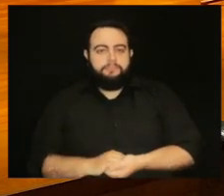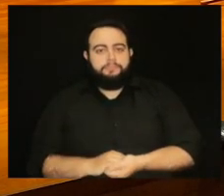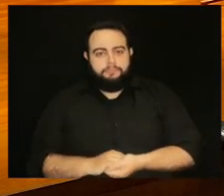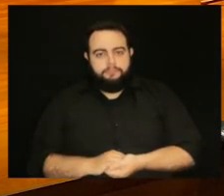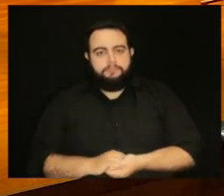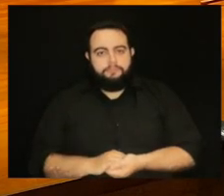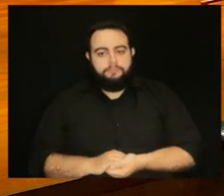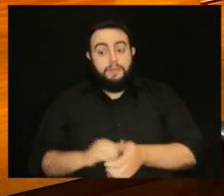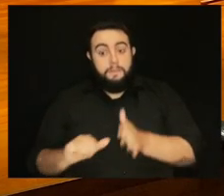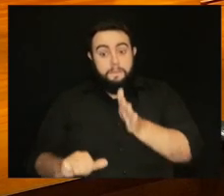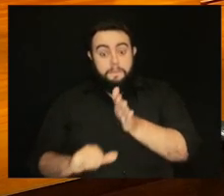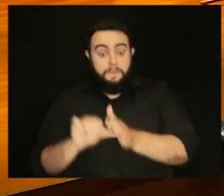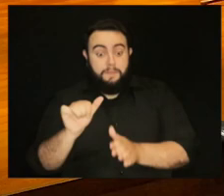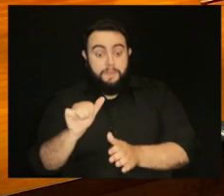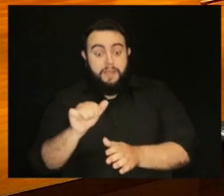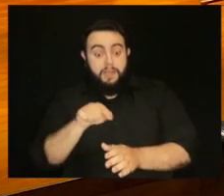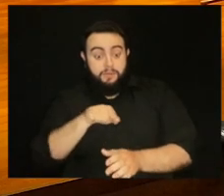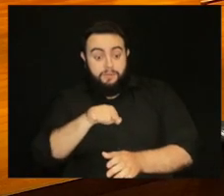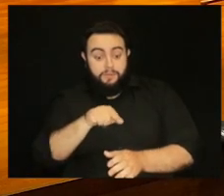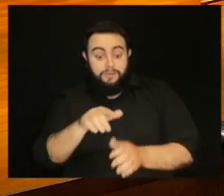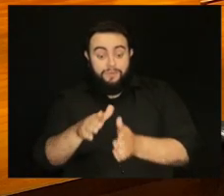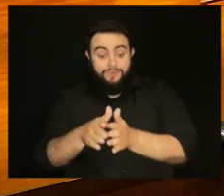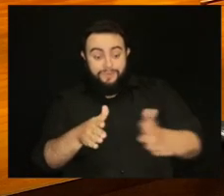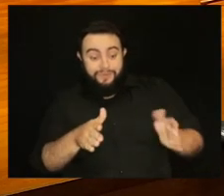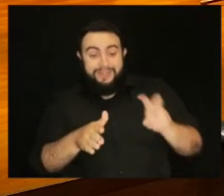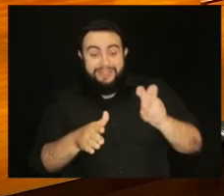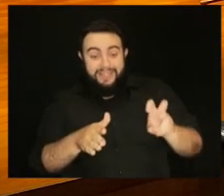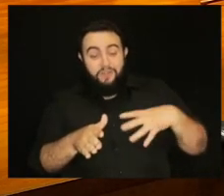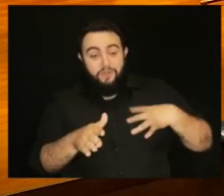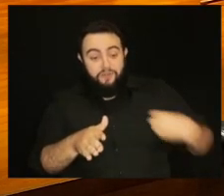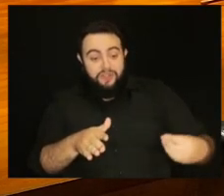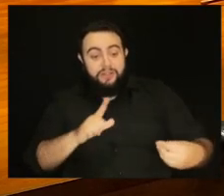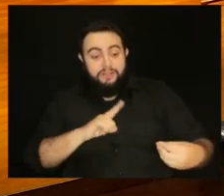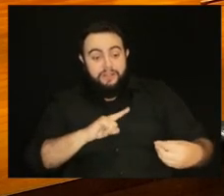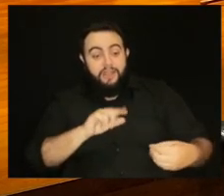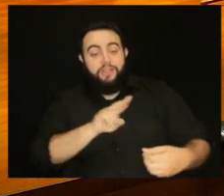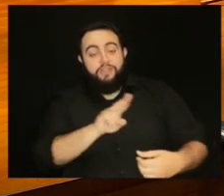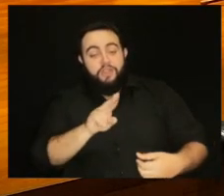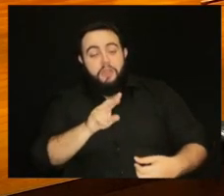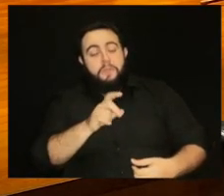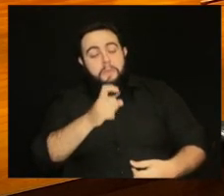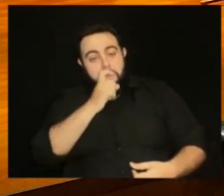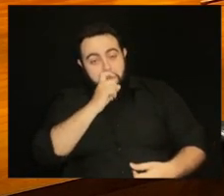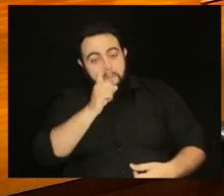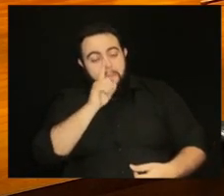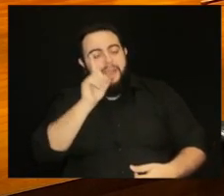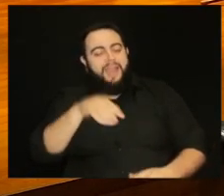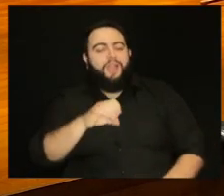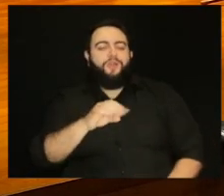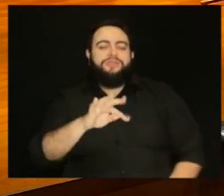Dutra que já tinha cinco irmãos mais velhos, vai ter quatro irmãos depois. Evidentemente